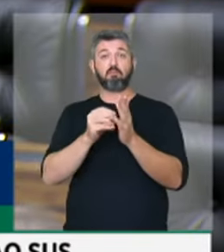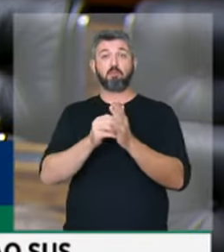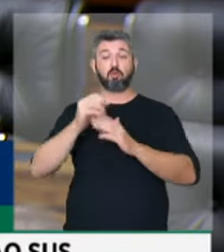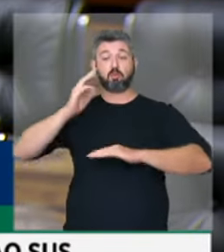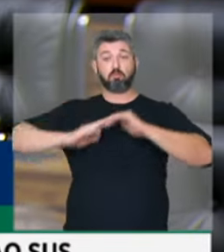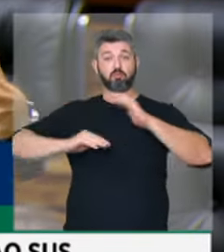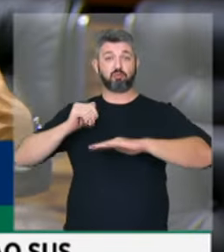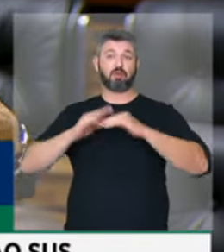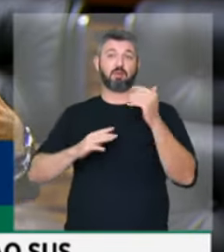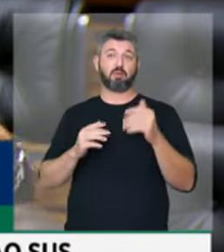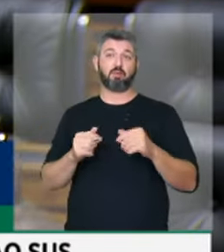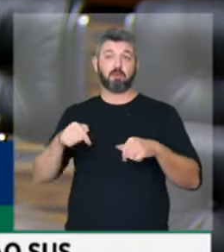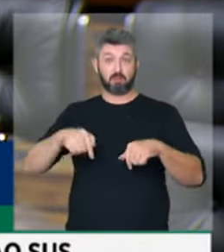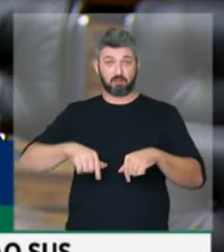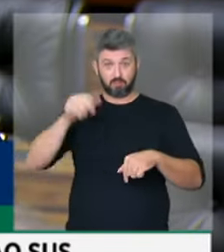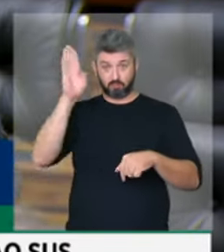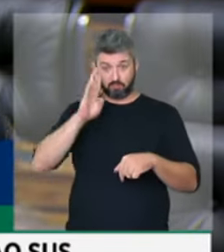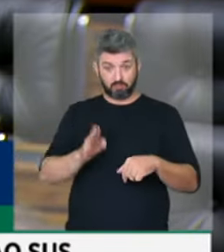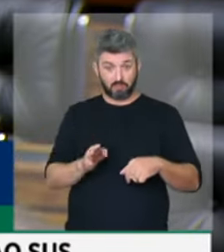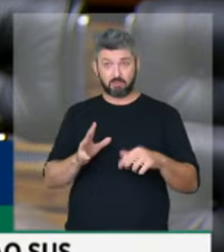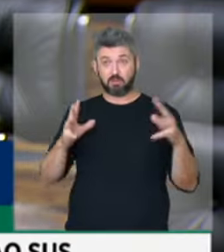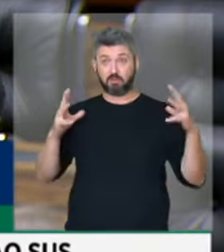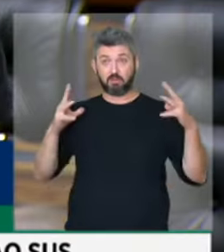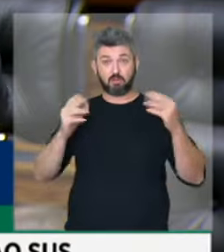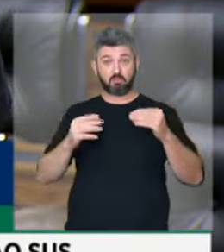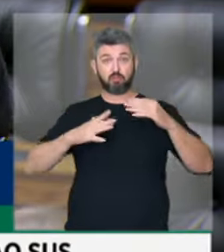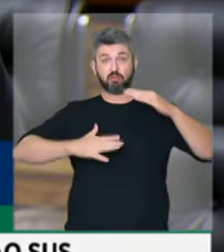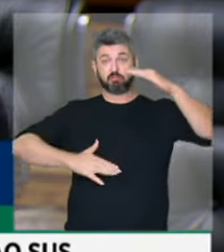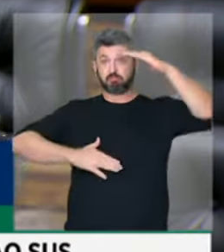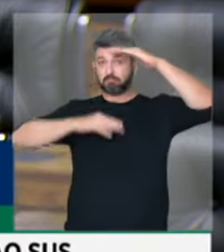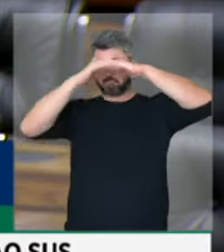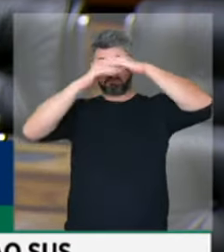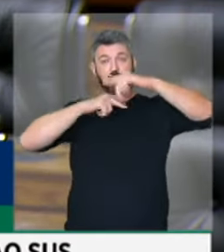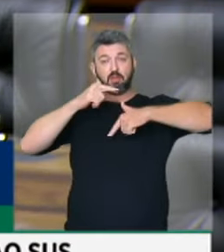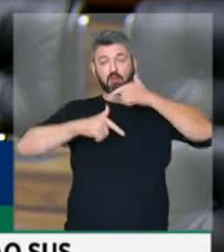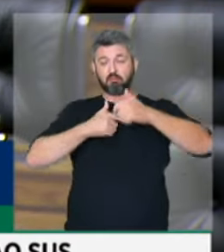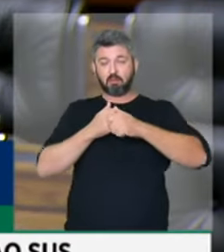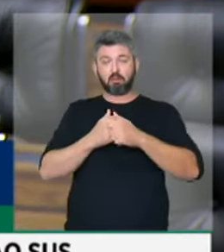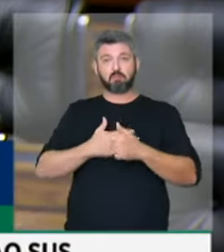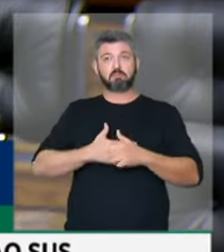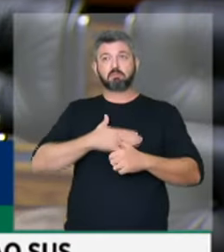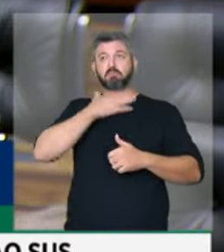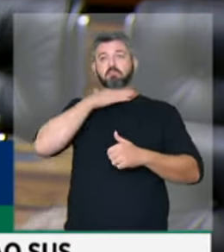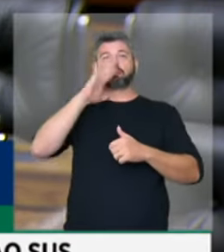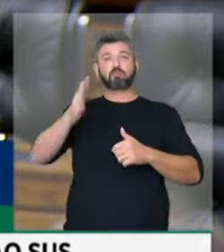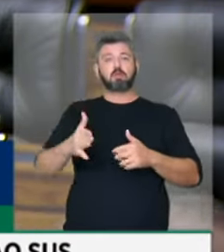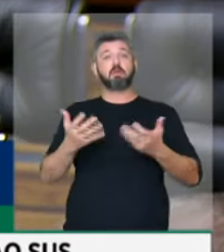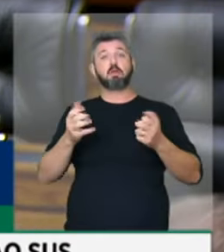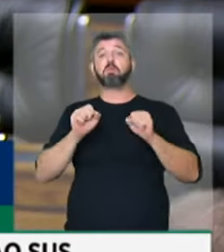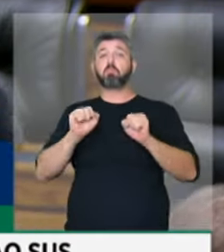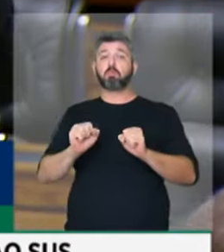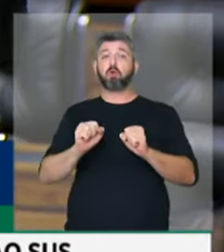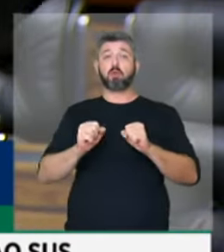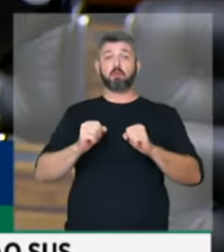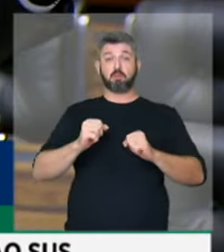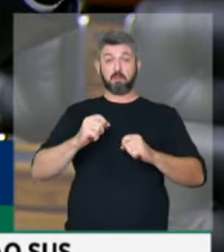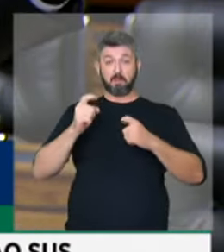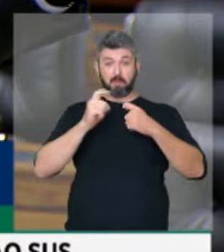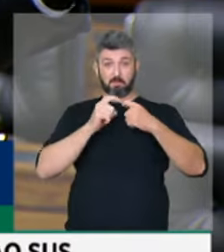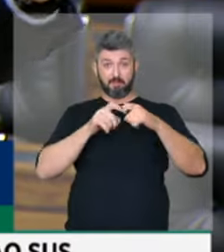TODO MUNDO ATÉ AQUI DE TRABALHO, ENTÃO A GENTE PODE TRAZER MÉDICOS BRASILEIROS FORMADOS LÁ FORA E ESTRANGEIROS FORMADOS LÁ